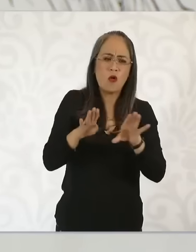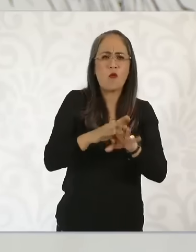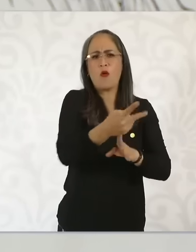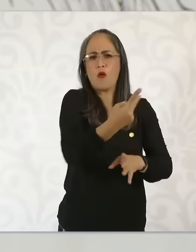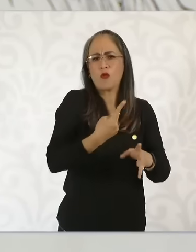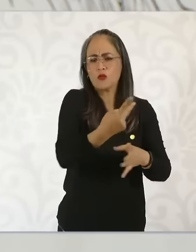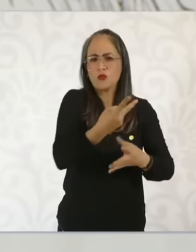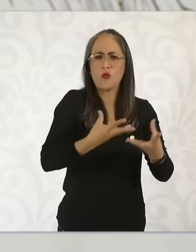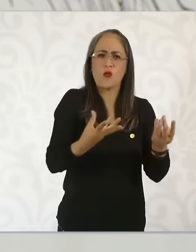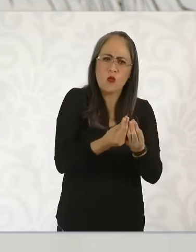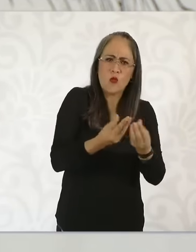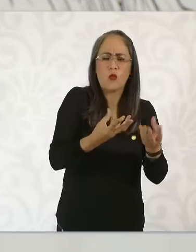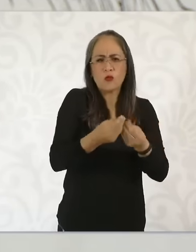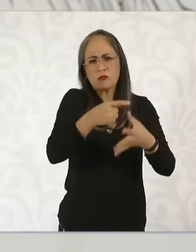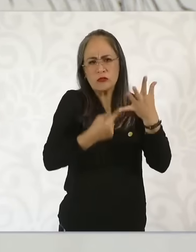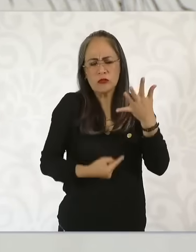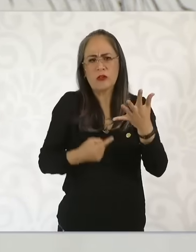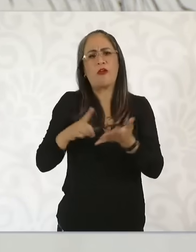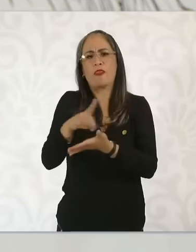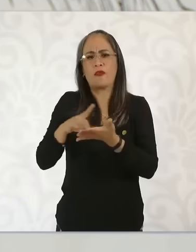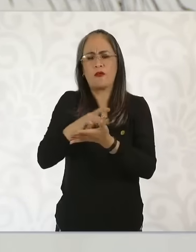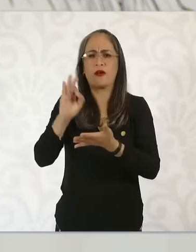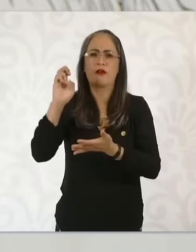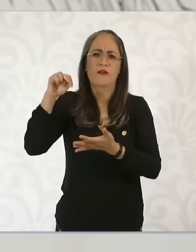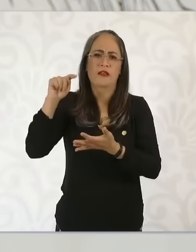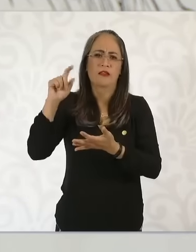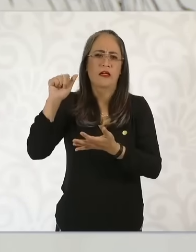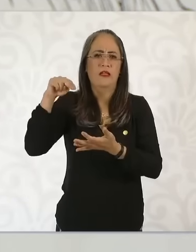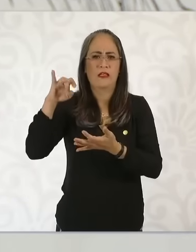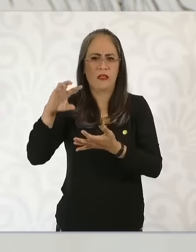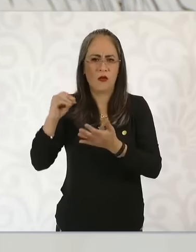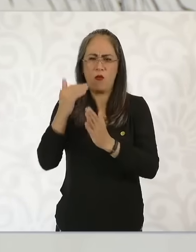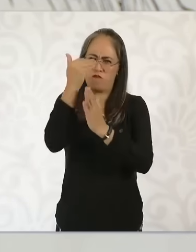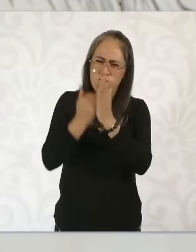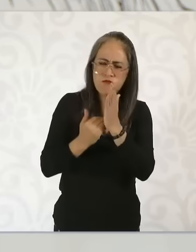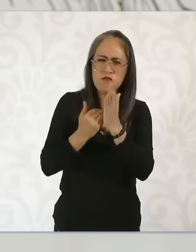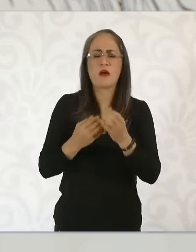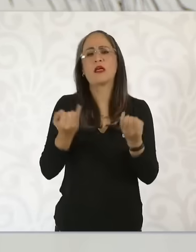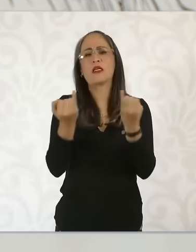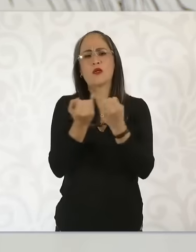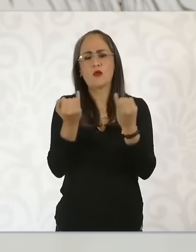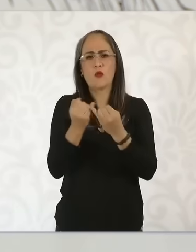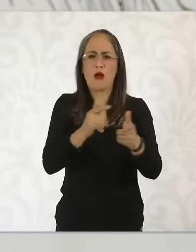el ingreso de precursores de fentanilo a México, cómo reducir la entrada de armas de Estados Unidos